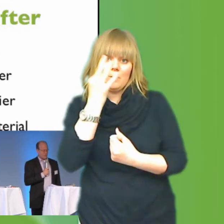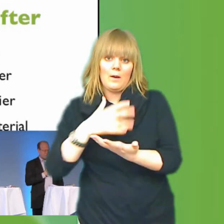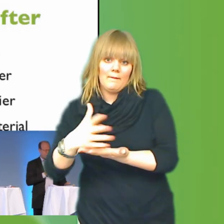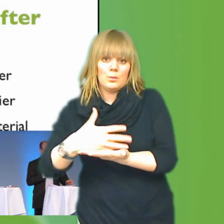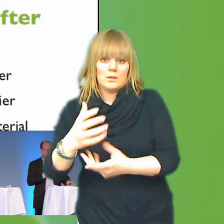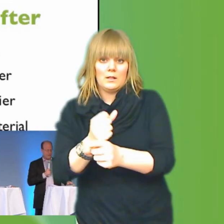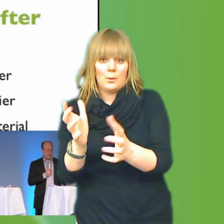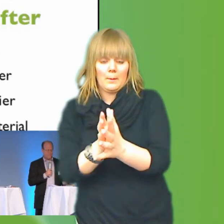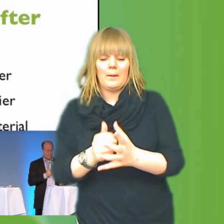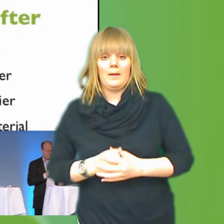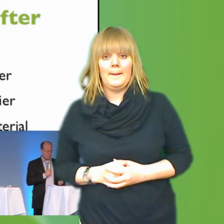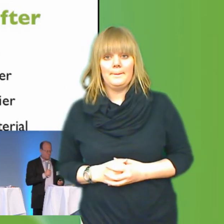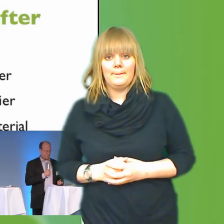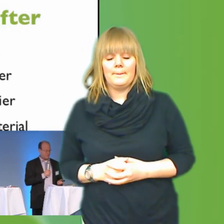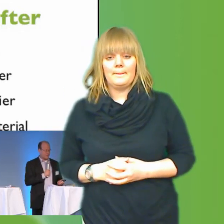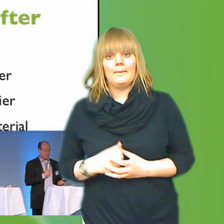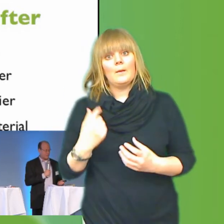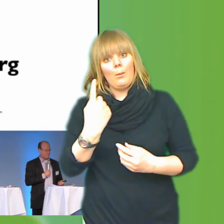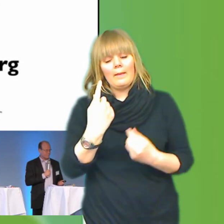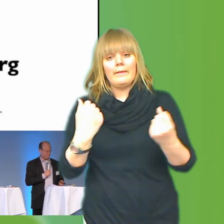En viktig punkt för oss är webben.